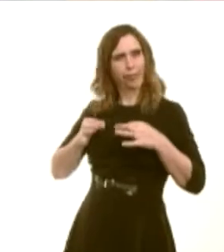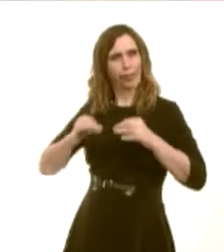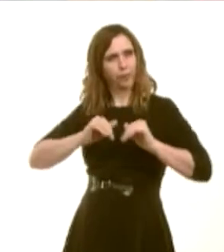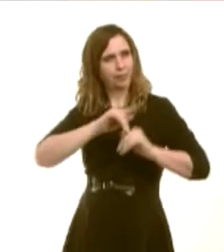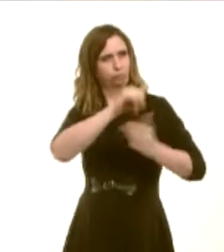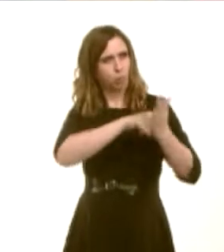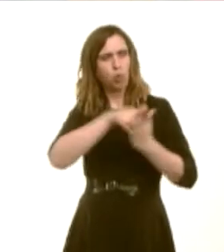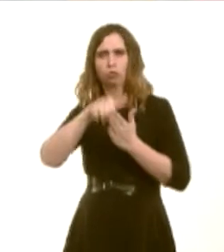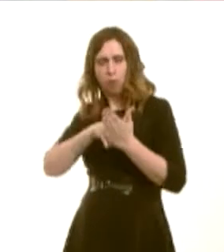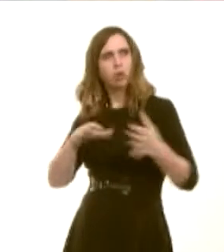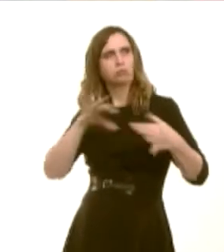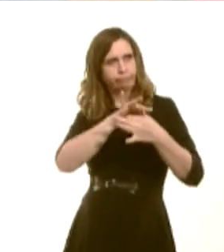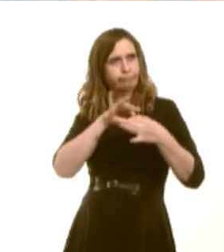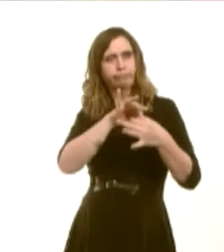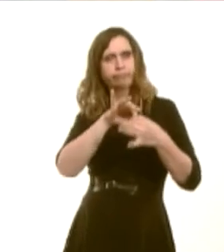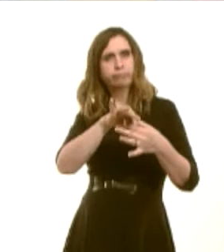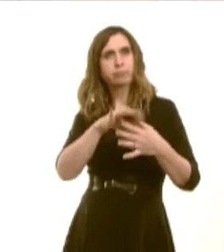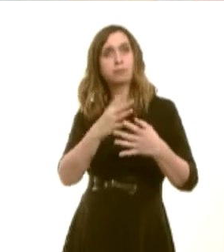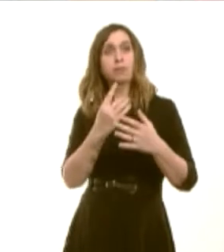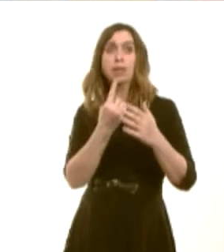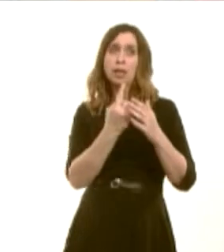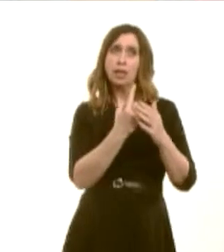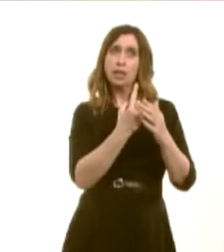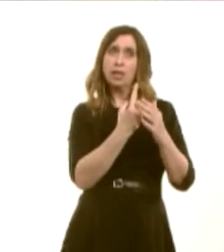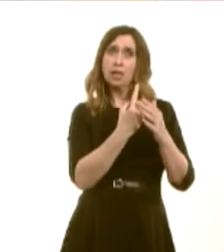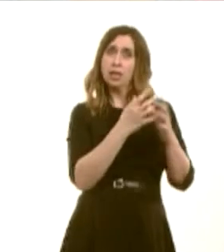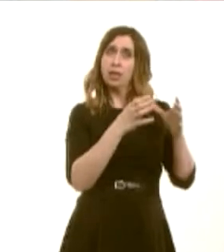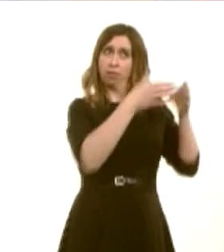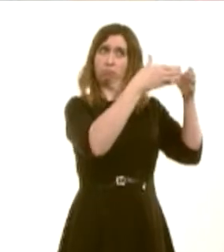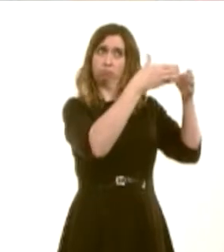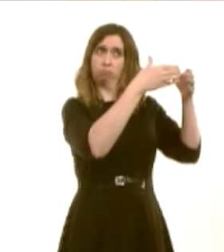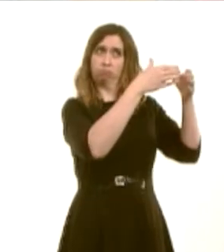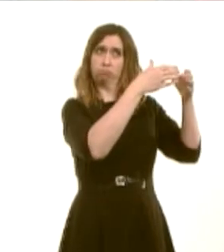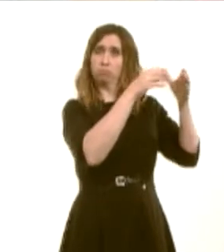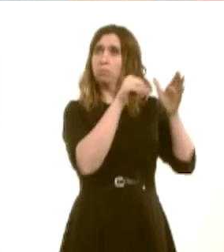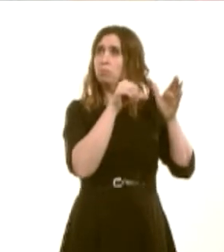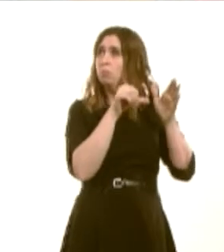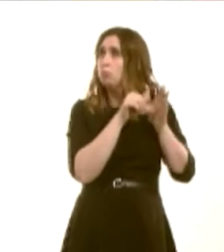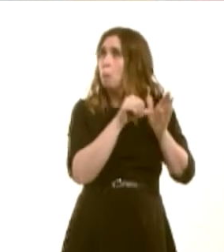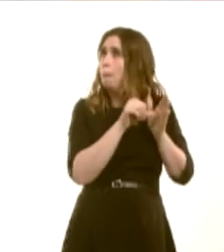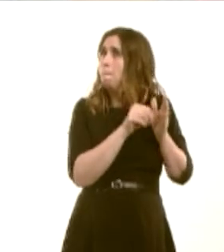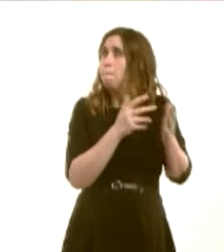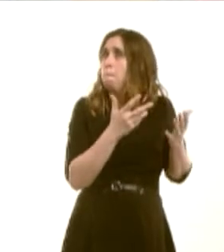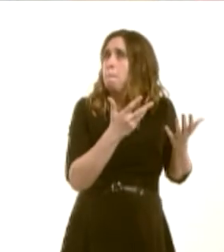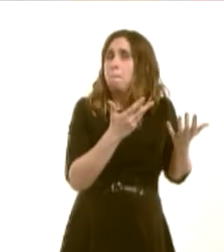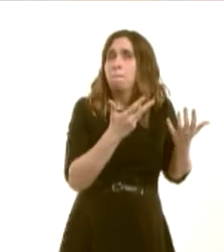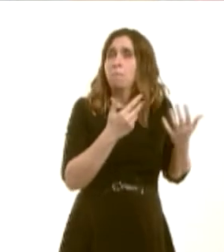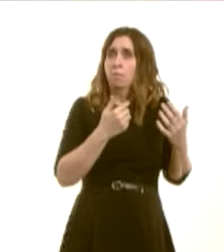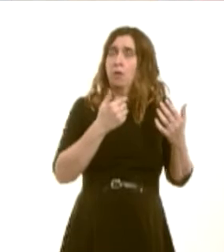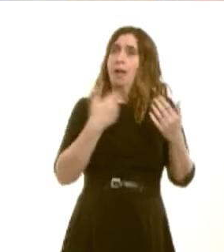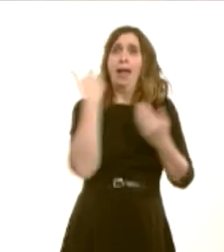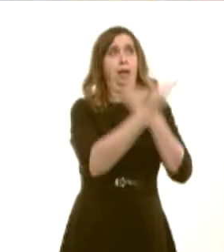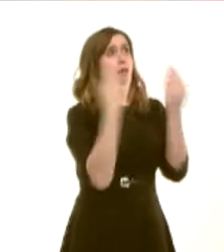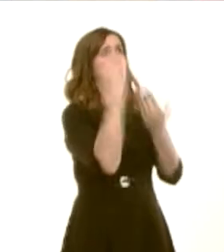sydd wedi cael eu rhoi i mewn ar hyn o bryd. Nid wyf yn gweld unrhyw dystiolaeth i ddweud